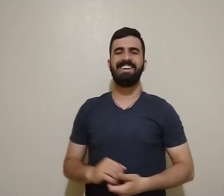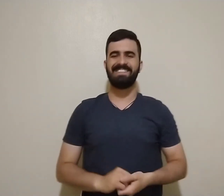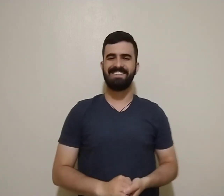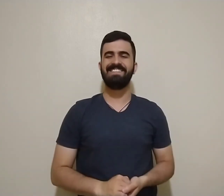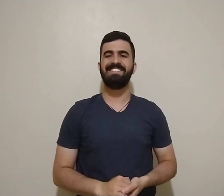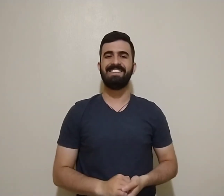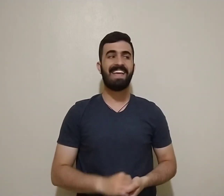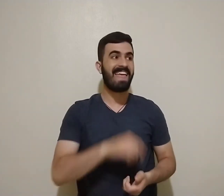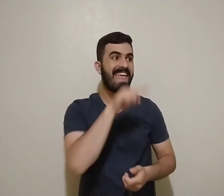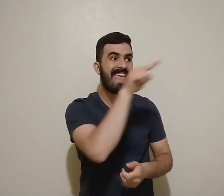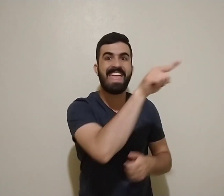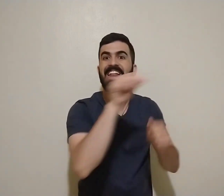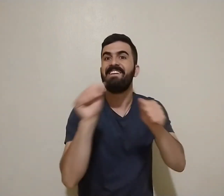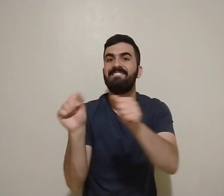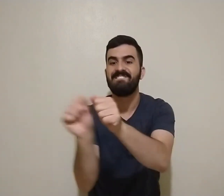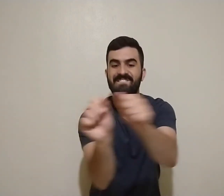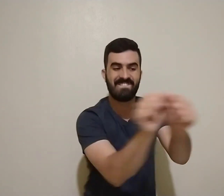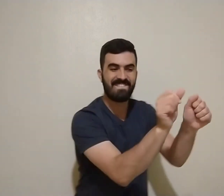(Ap1,6) e que fez de nós um reino,